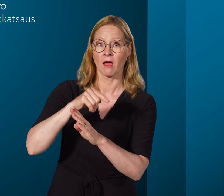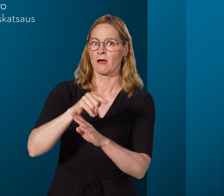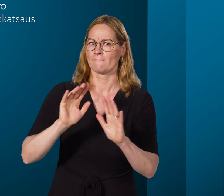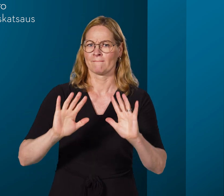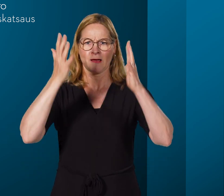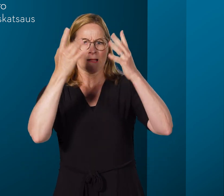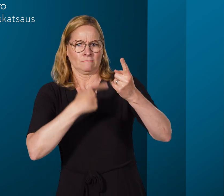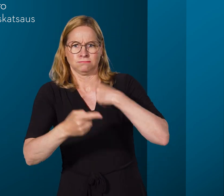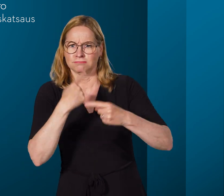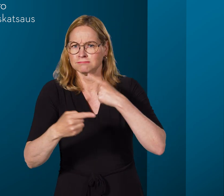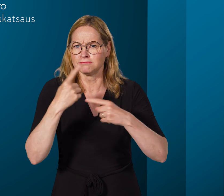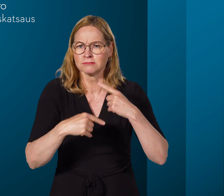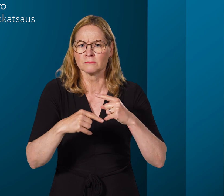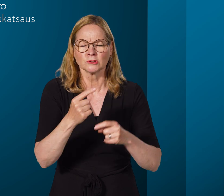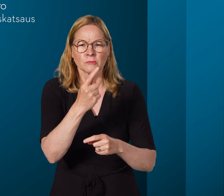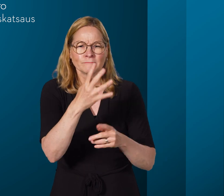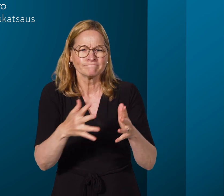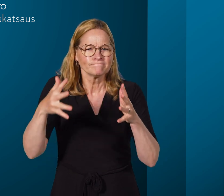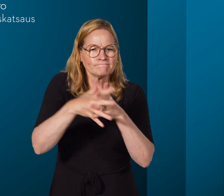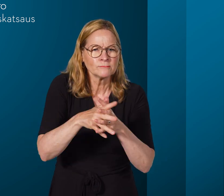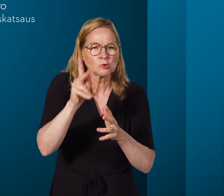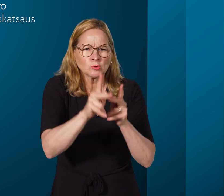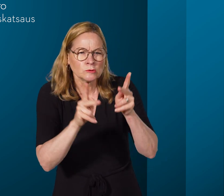joista molemmat hyväksyttiin vilkkaan keskustelun -